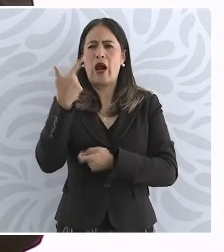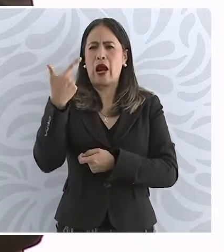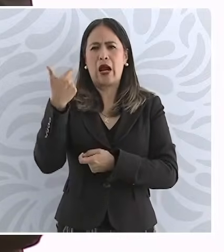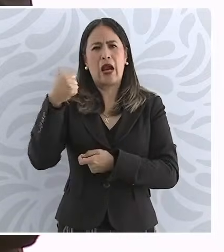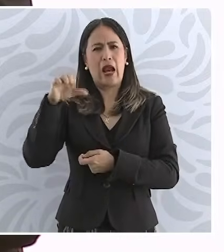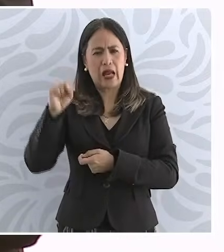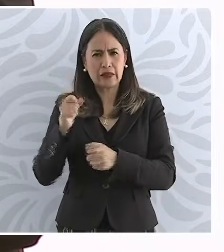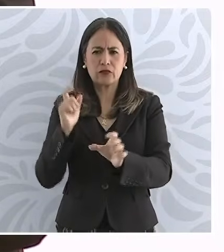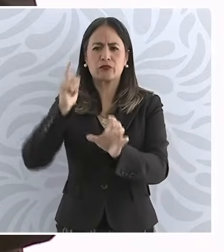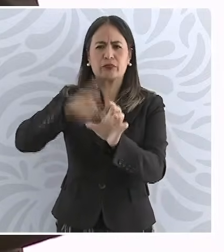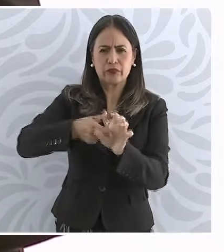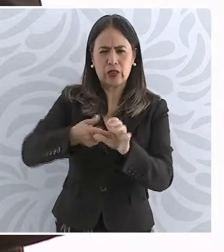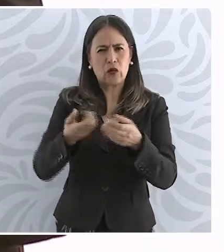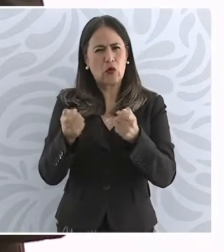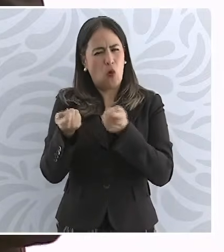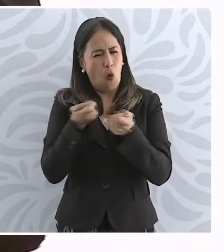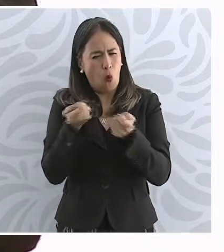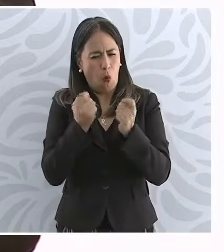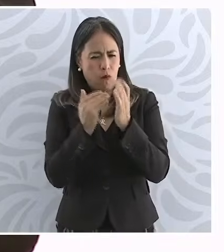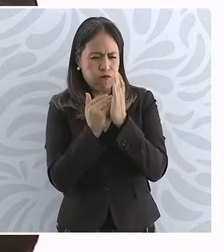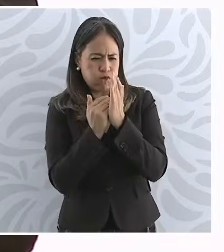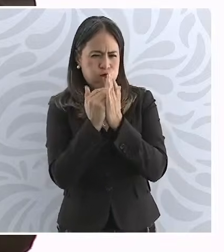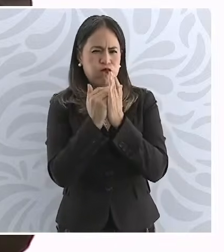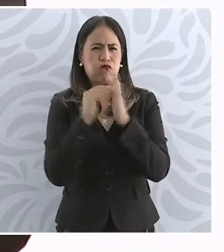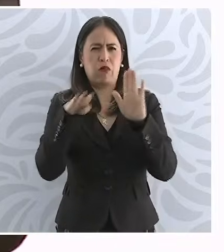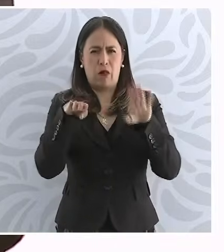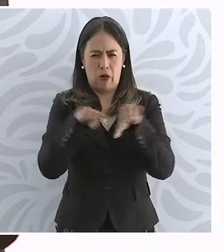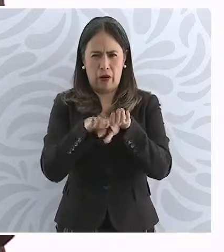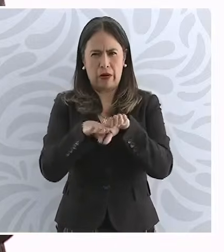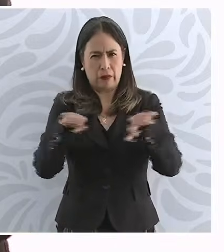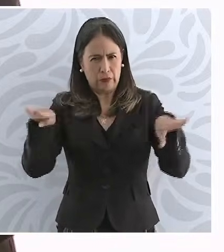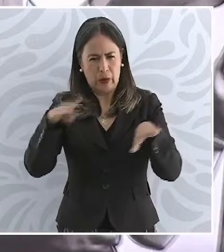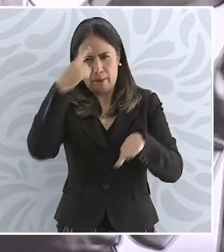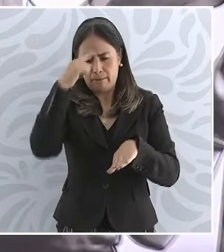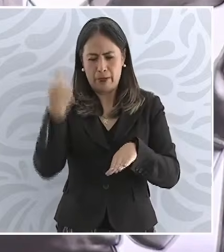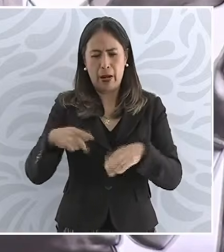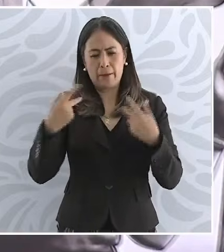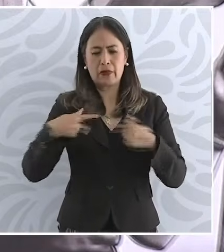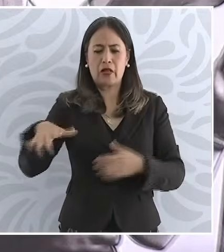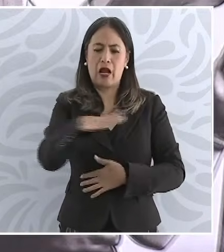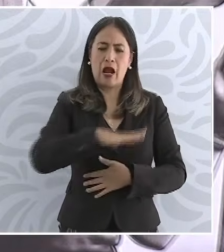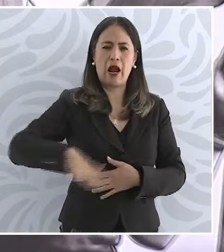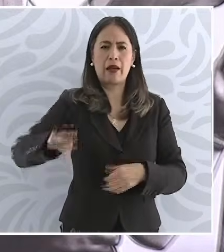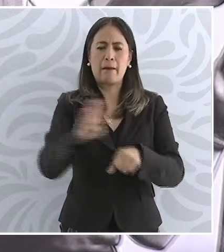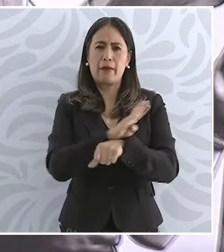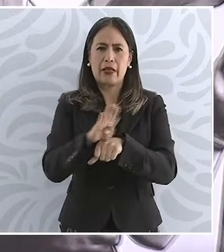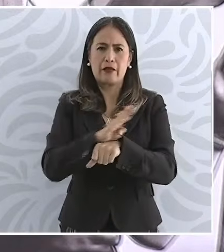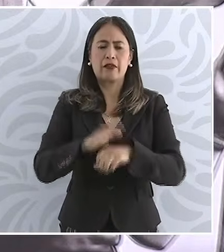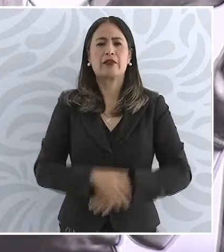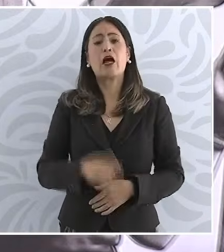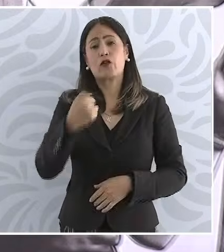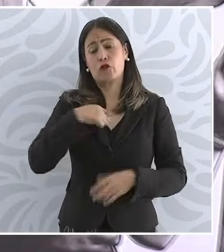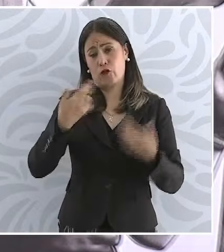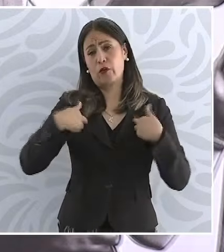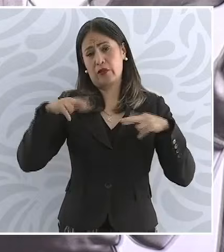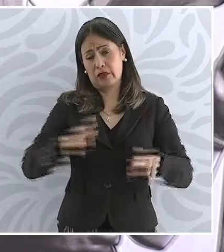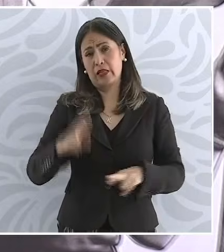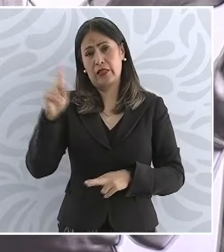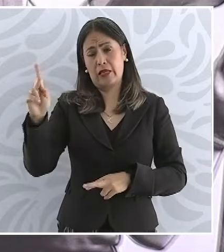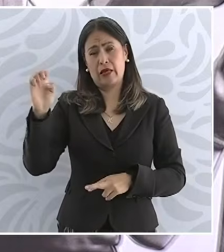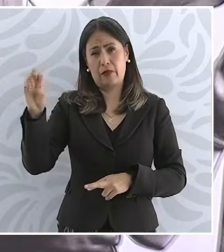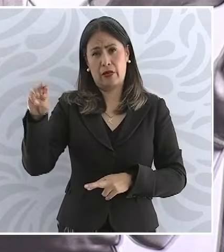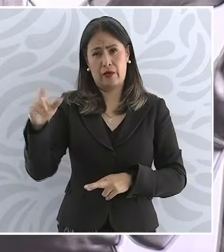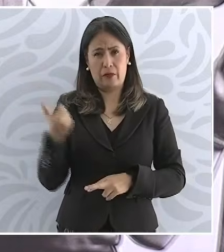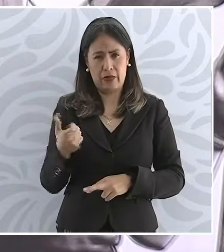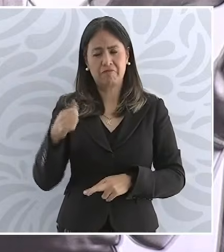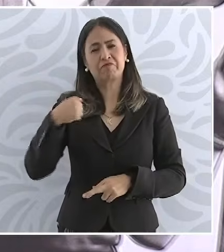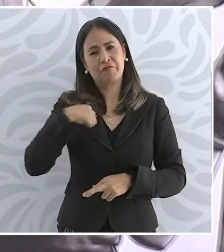en beneficio del pueblo de México en nombre de petros mexicanos quiero hacer un reconocimiento